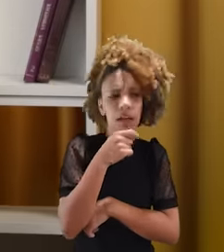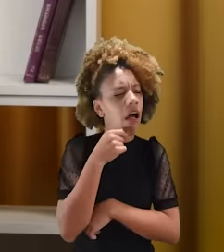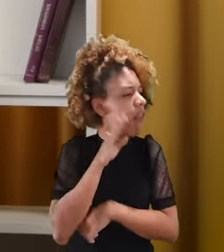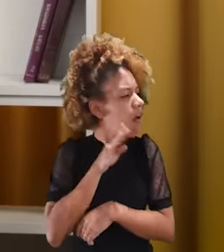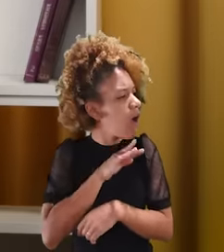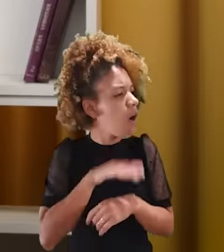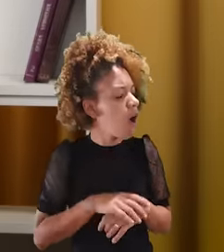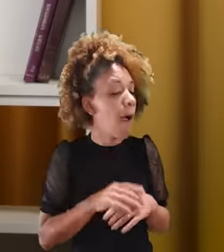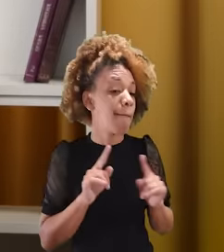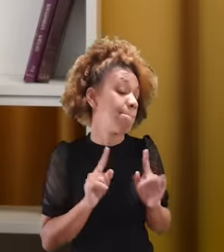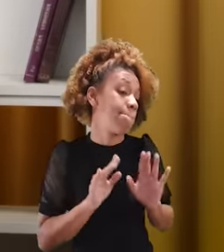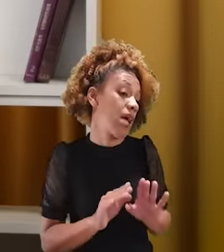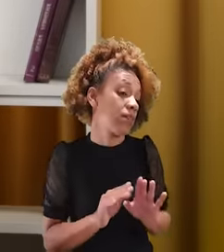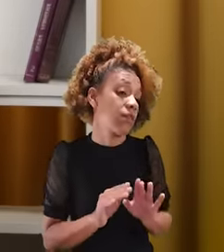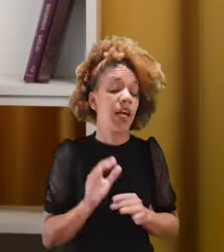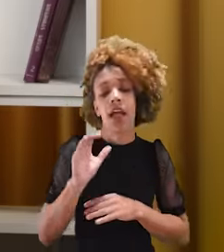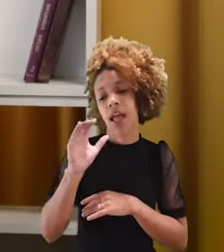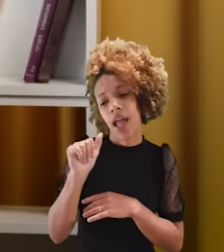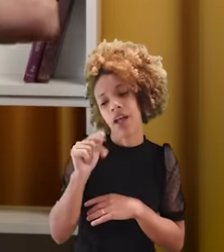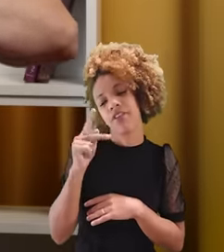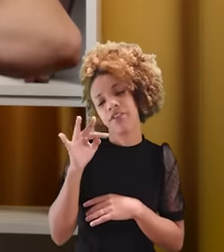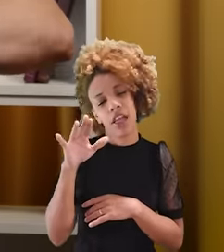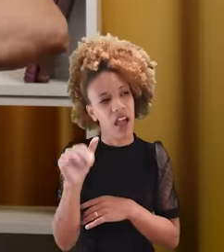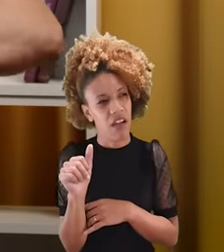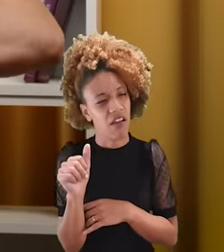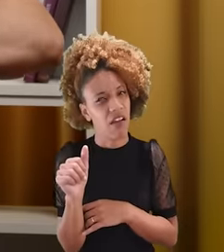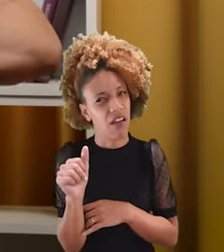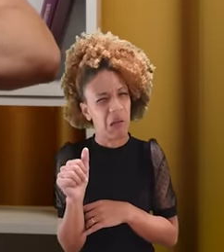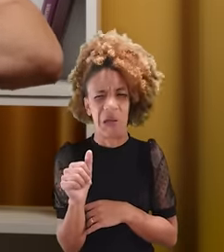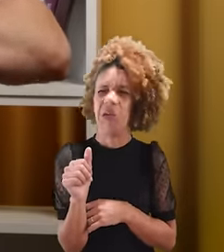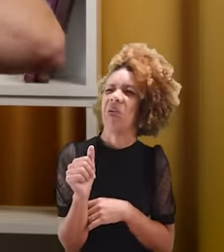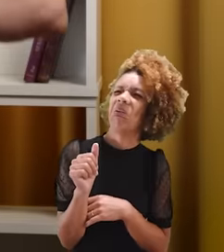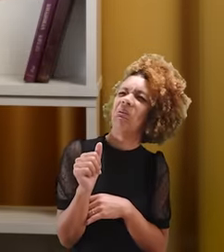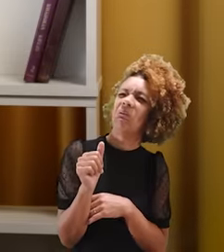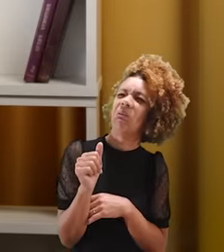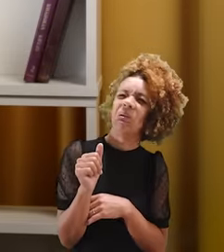é mas quando você fala é o Cica eu acho que as pessoas elas falam assim ai é aquela coisa lá do